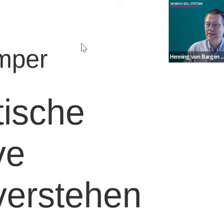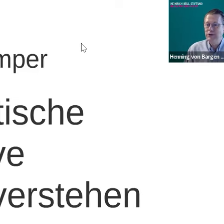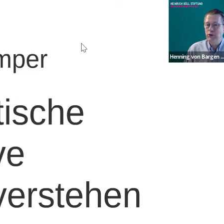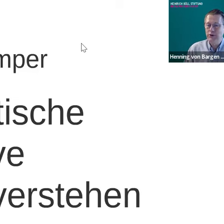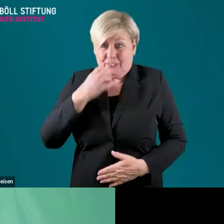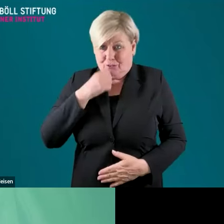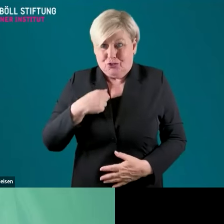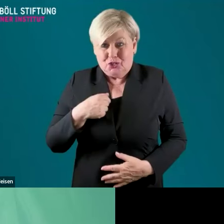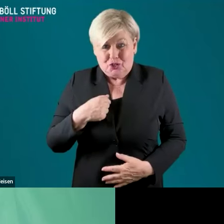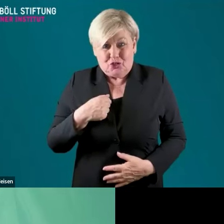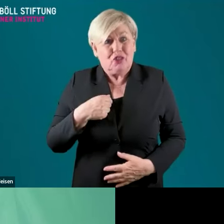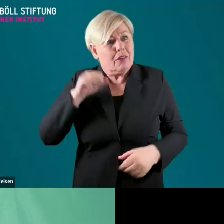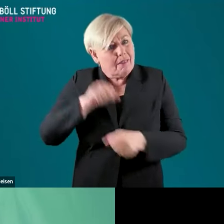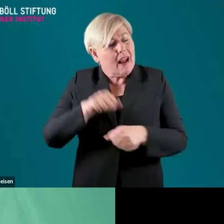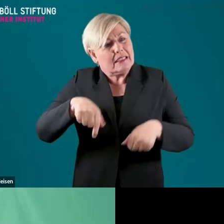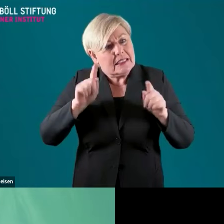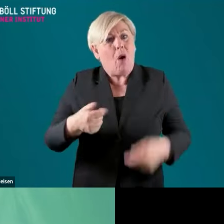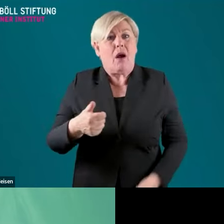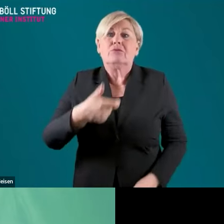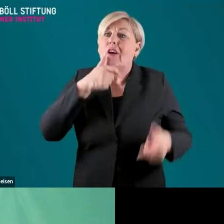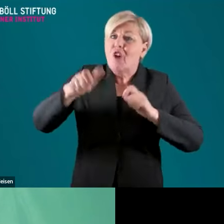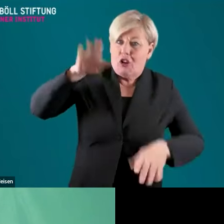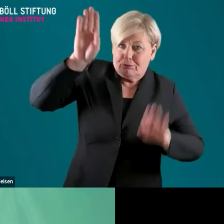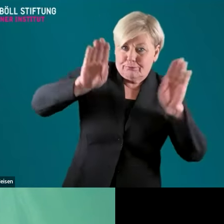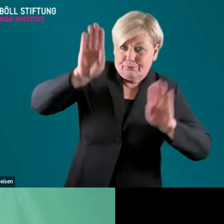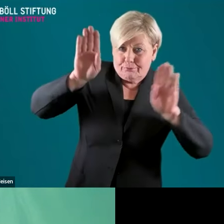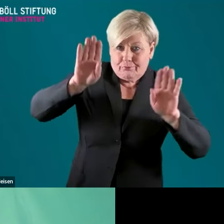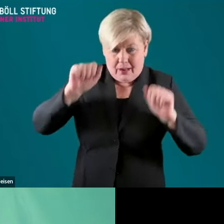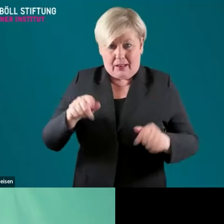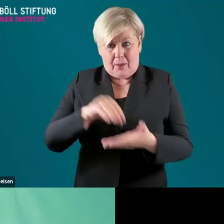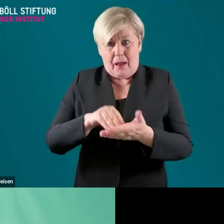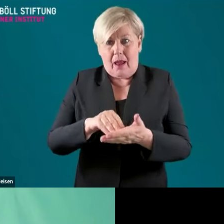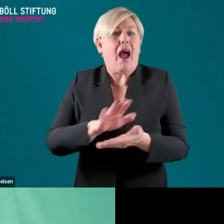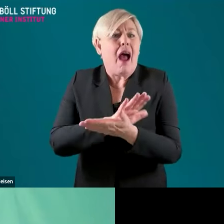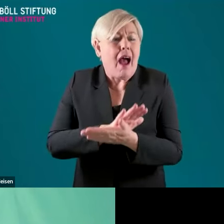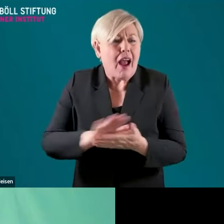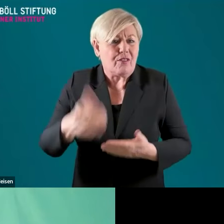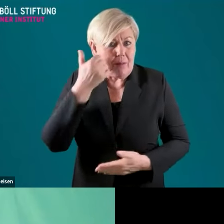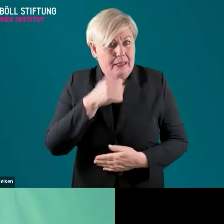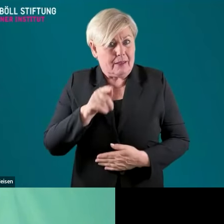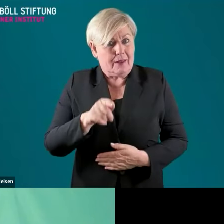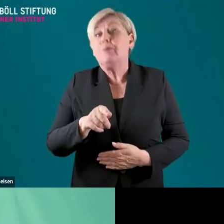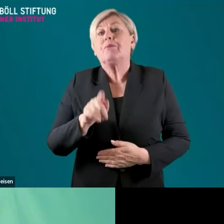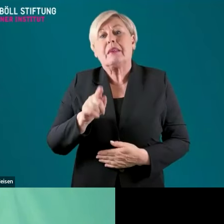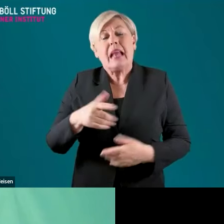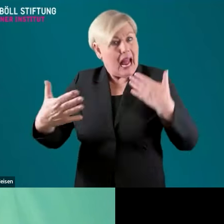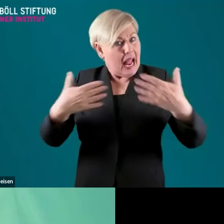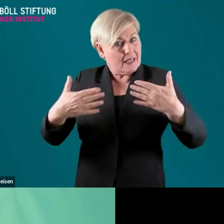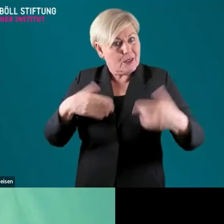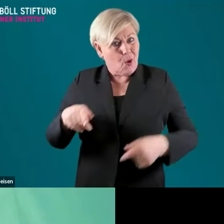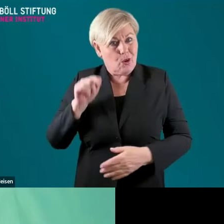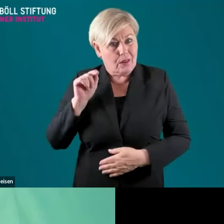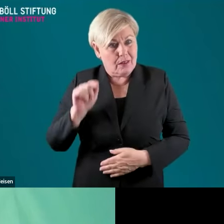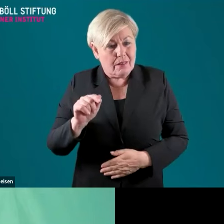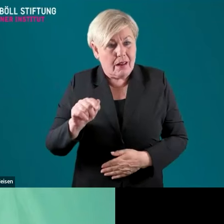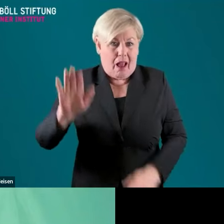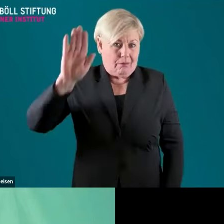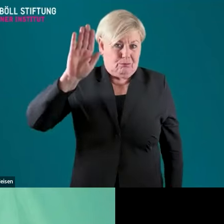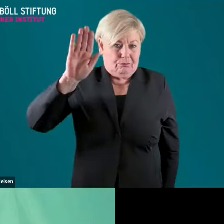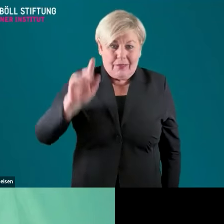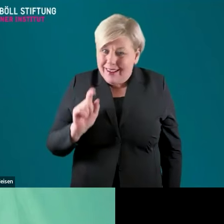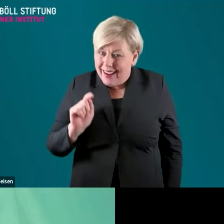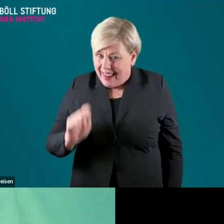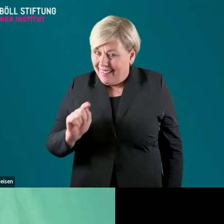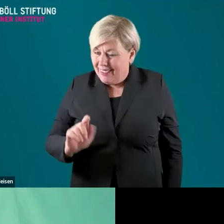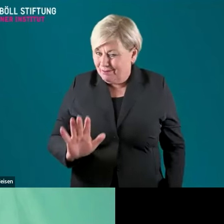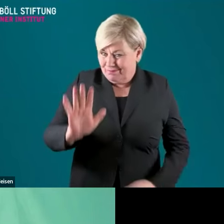Sie können sich auch mit einem Wortbeitrag beteiligen. Dazu einfach bitte bei den „Reaktionen“ auf „Handheben“ klicken.